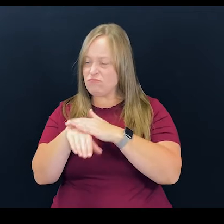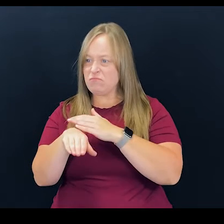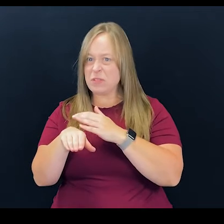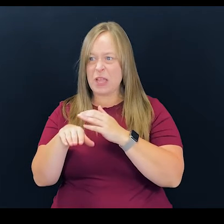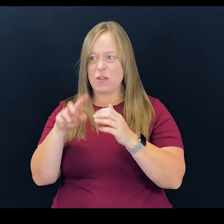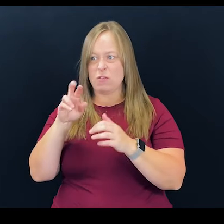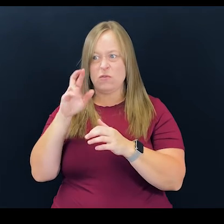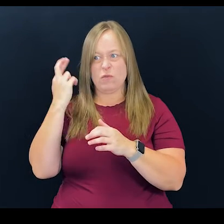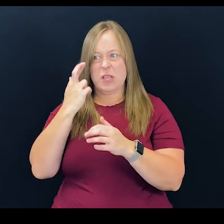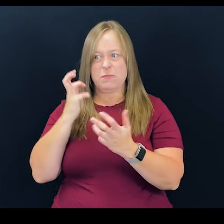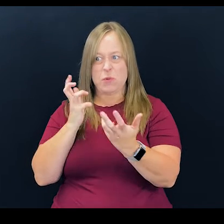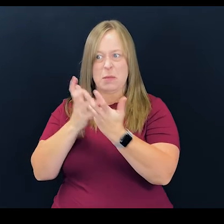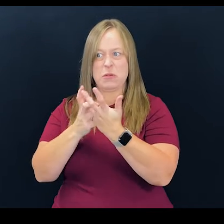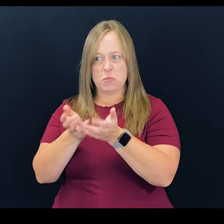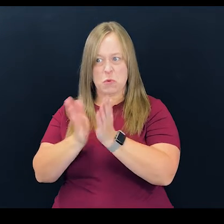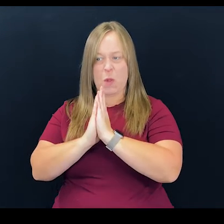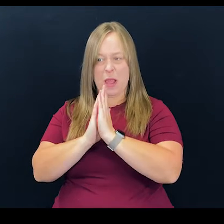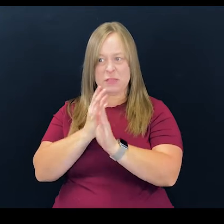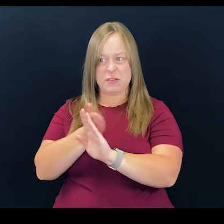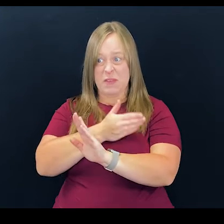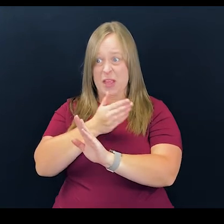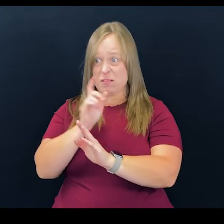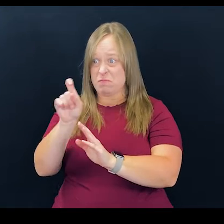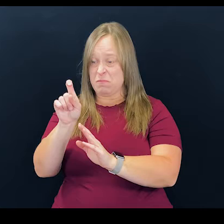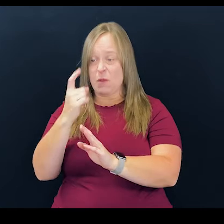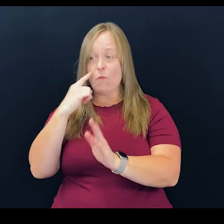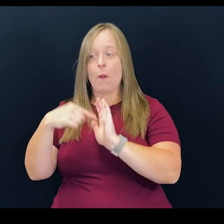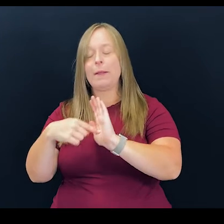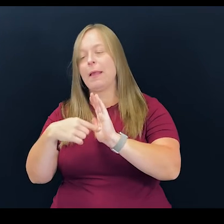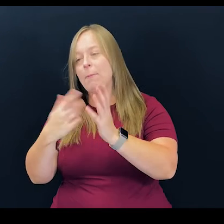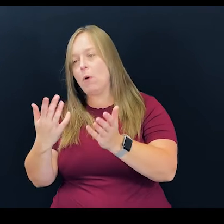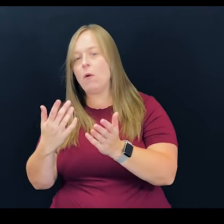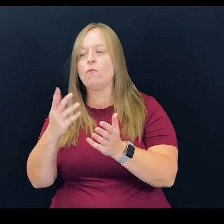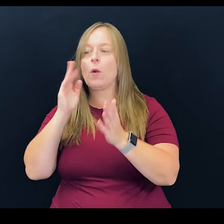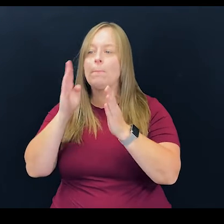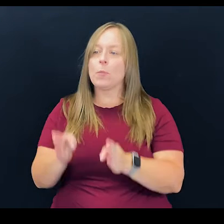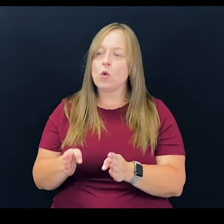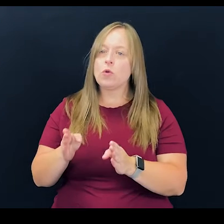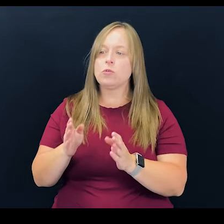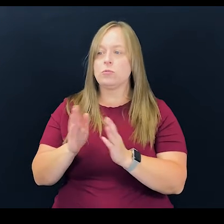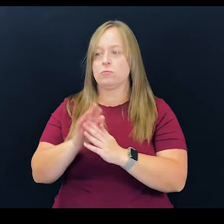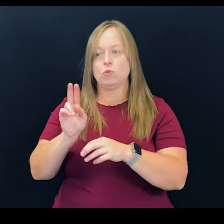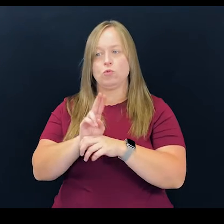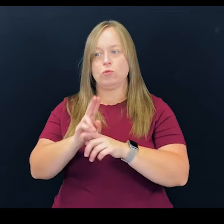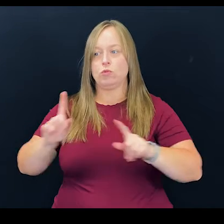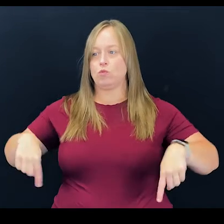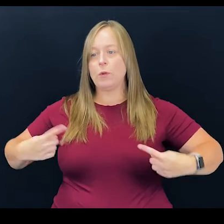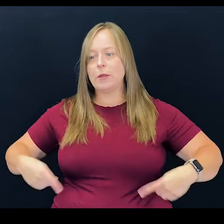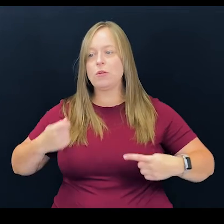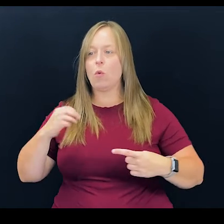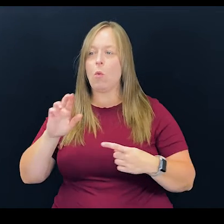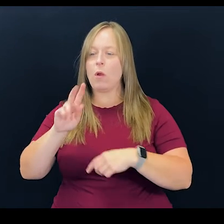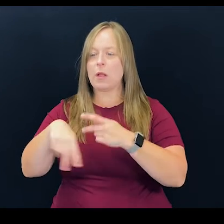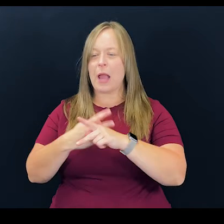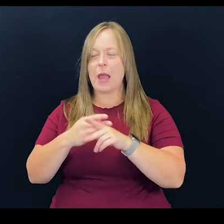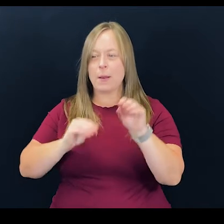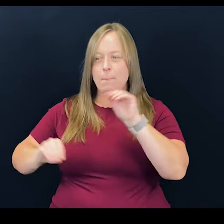Y, ¿se puede solicitar adaptaciones razonables con anticipación? Por ejemplo, para una persona que usa la silla de rueda o algún tipo de movilidad,